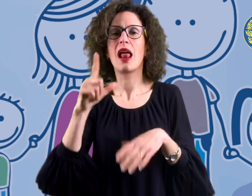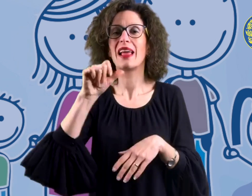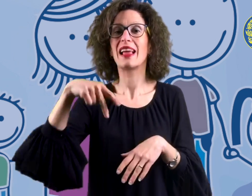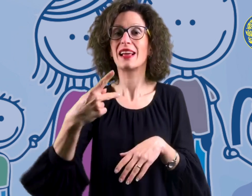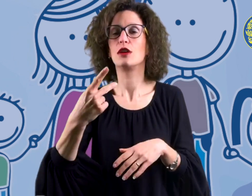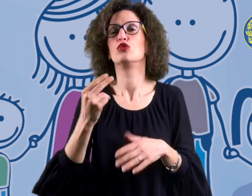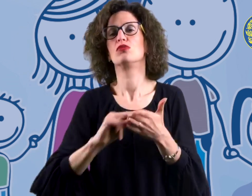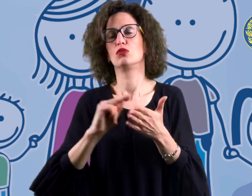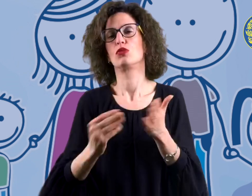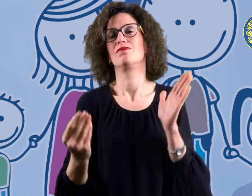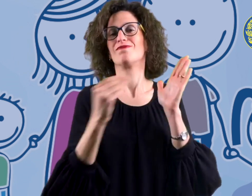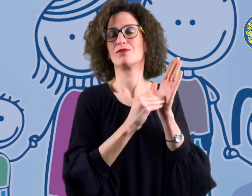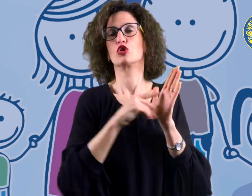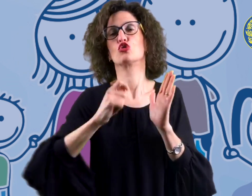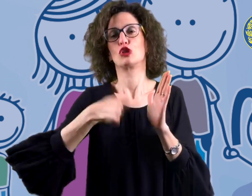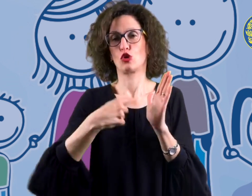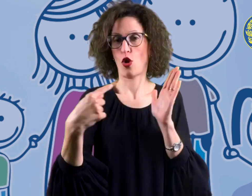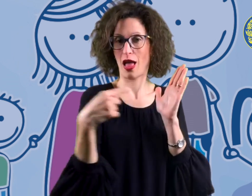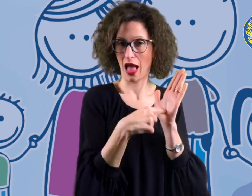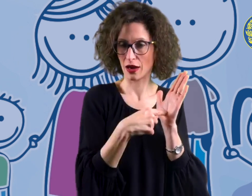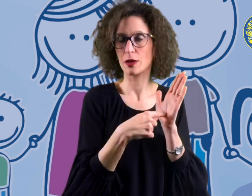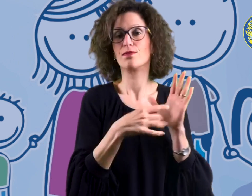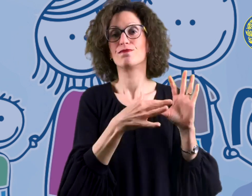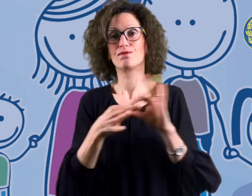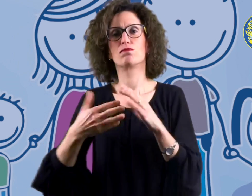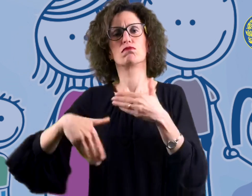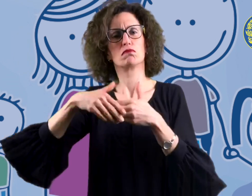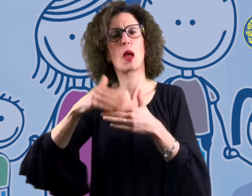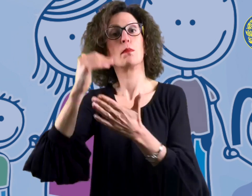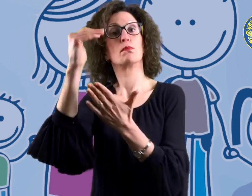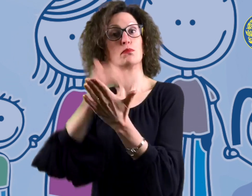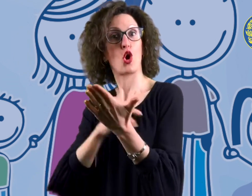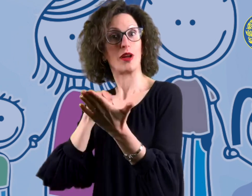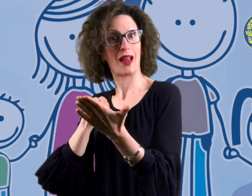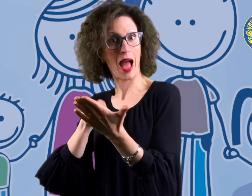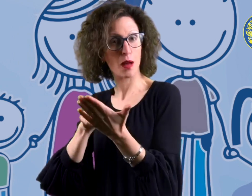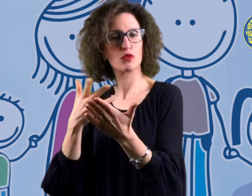Il link lo troverete scritto nella circolare che si troverà anche allegato il programma con i dettagli gli orari i